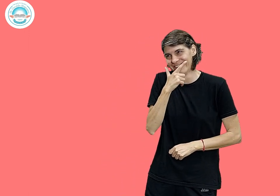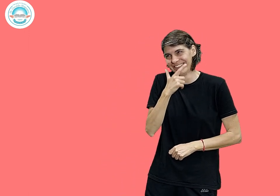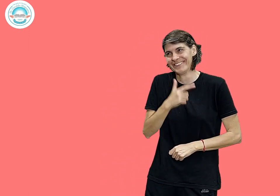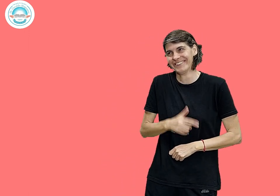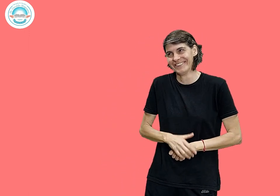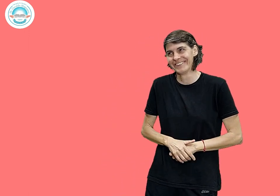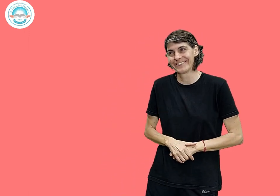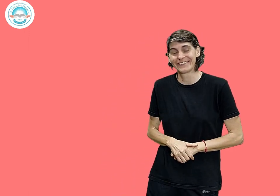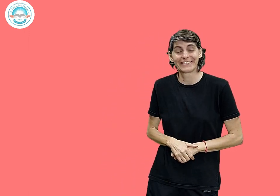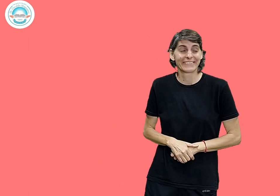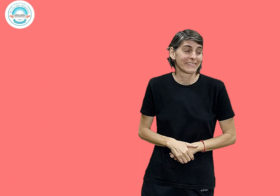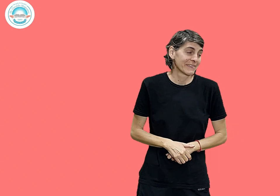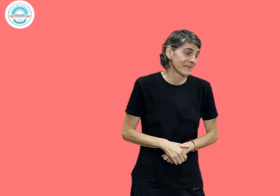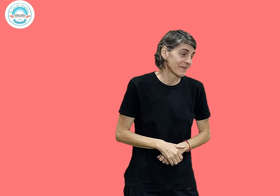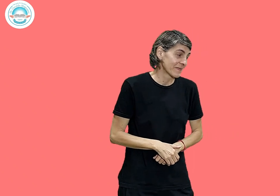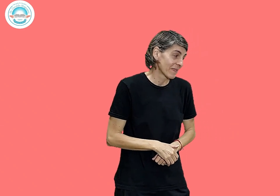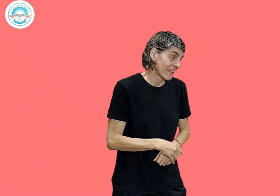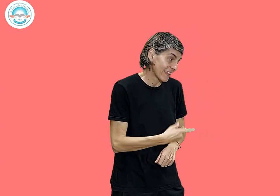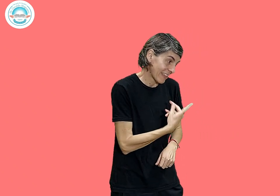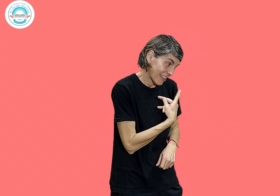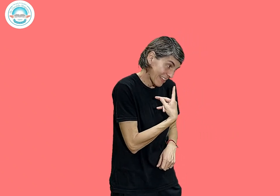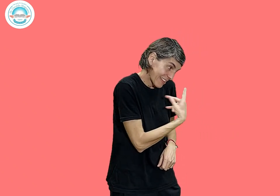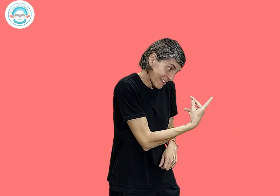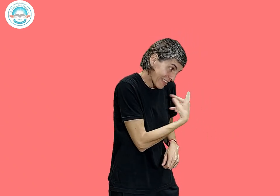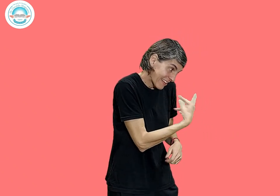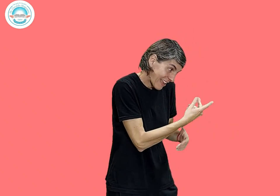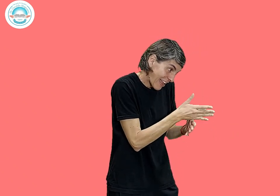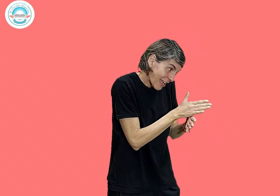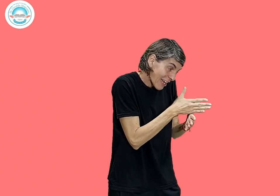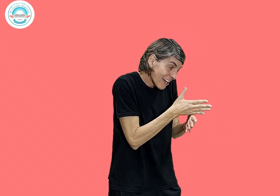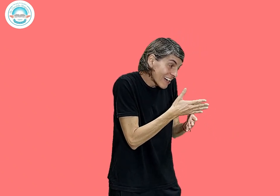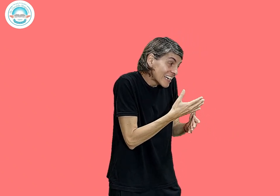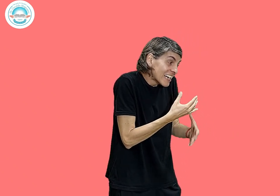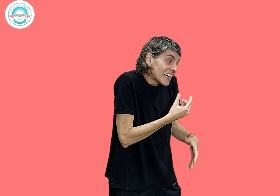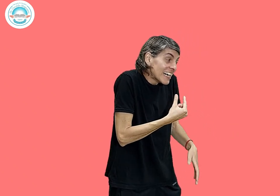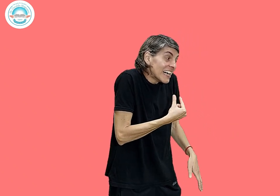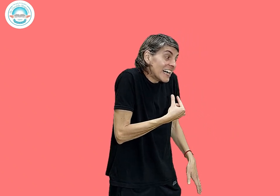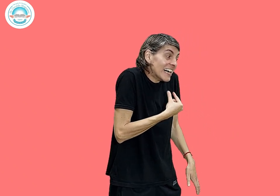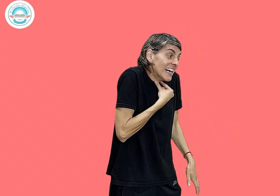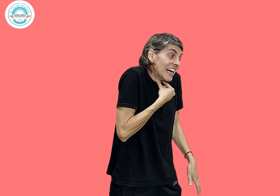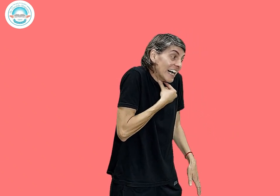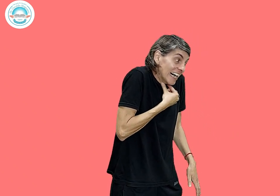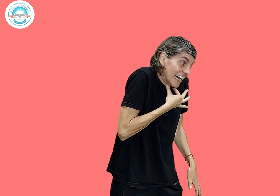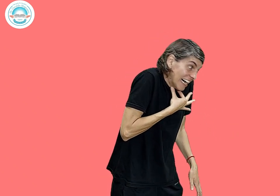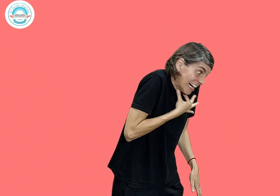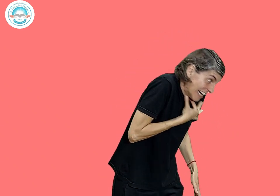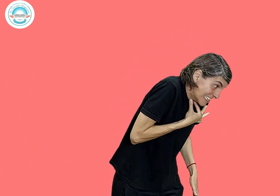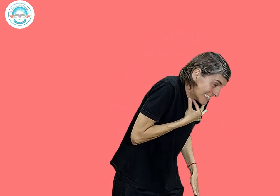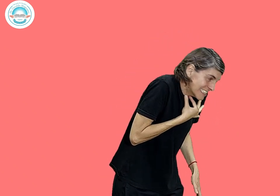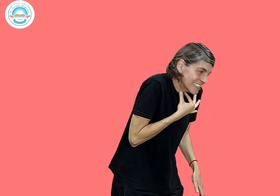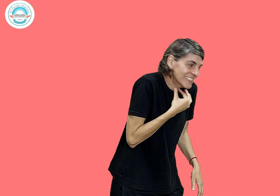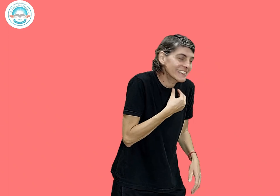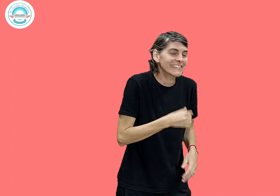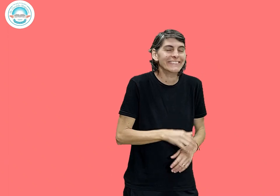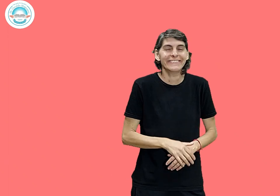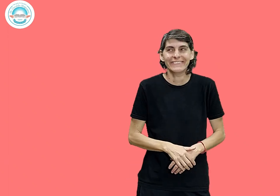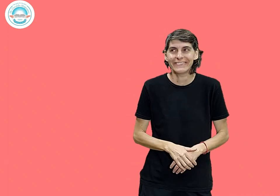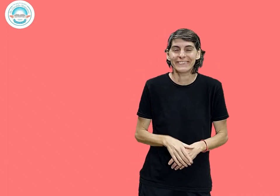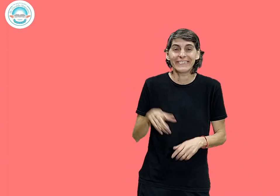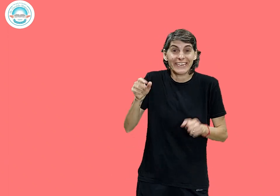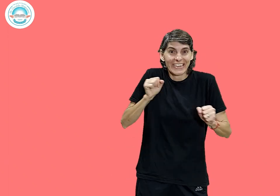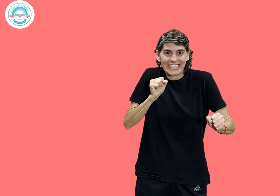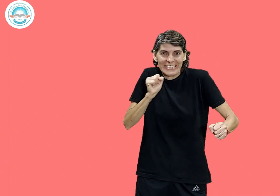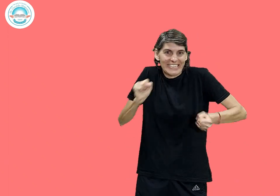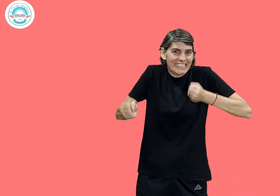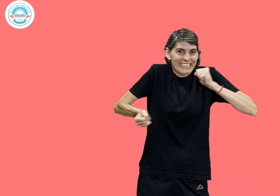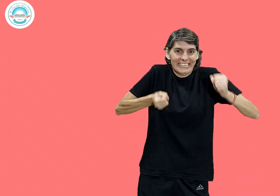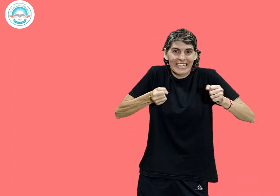Volví a mirarlo, pero ahora con una sonrisa. -Querésss sser mi novia -me dijo, medio nervioso